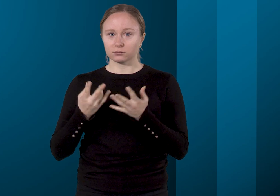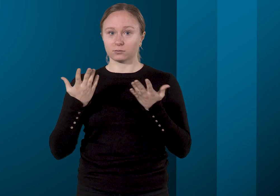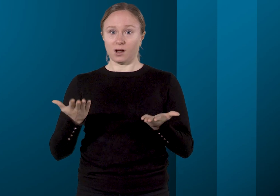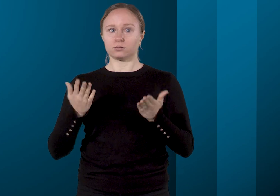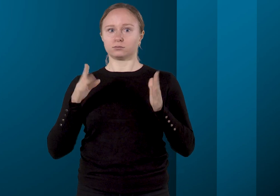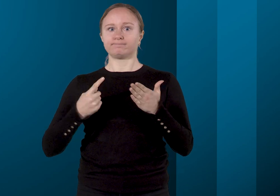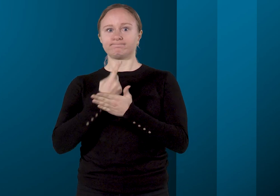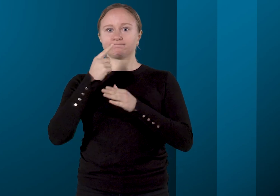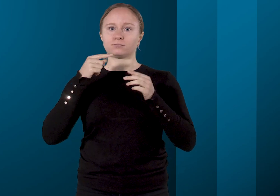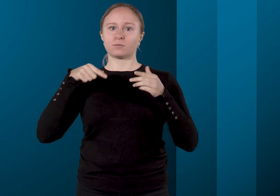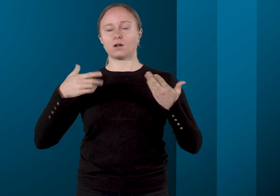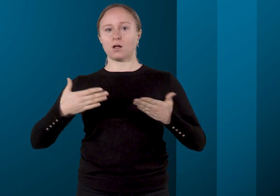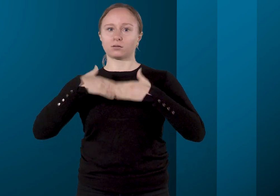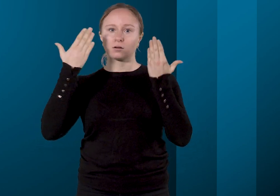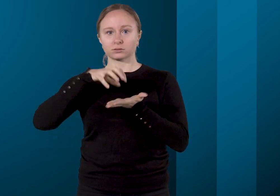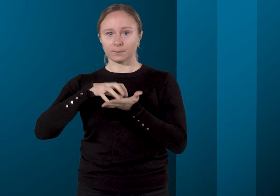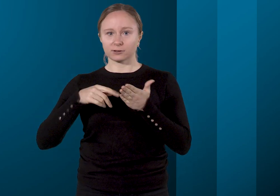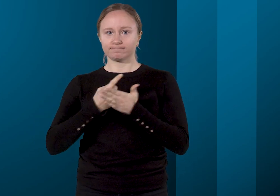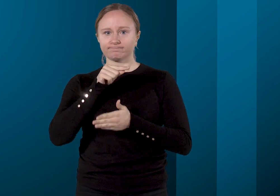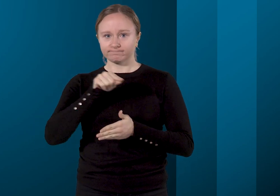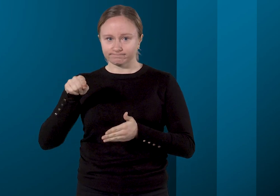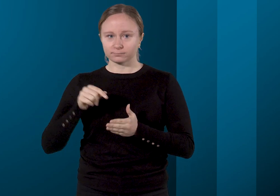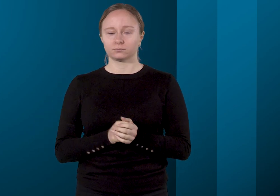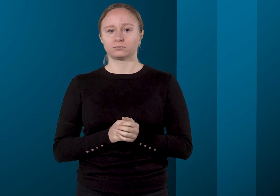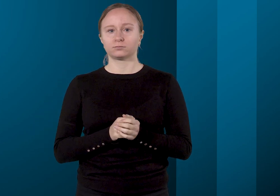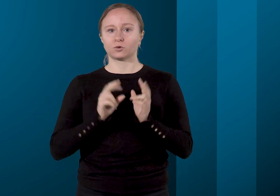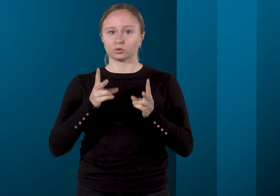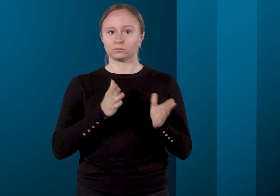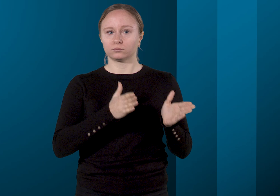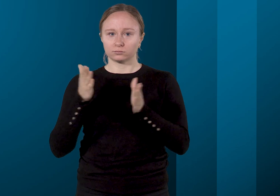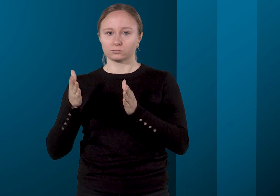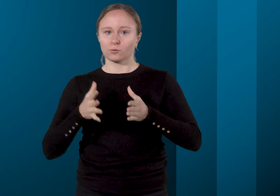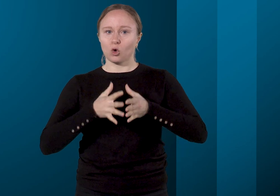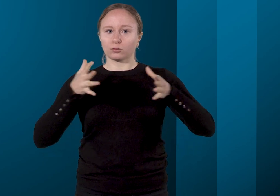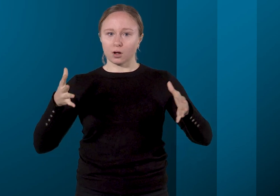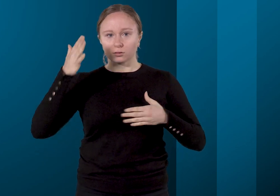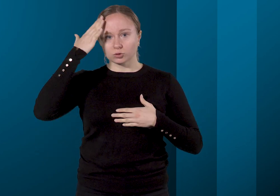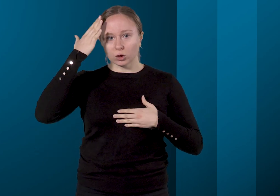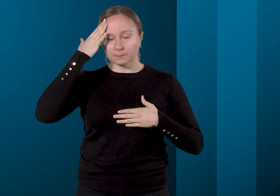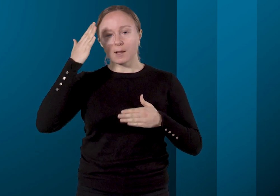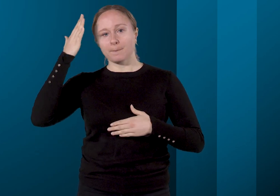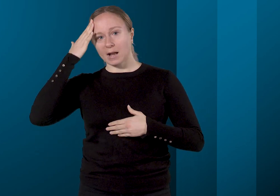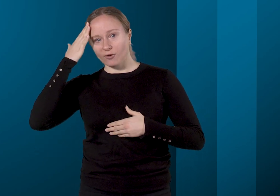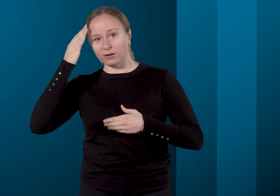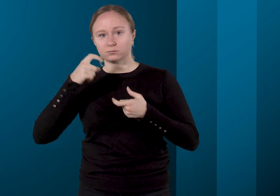som identifierats i dagens läge, samt att öka kunskapen och medvetenheten -